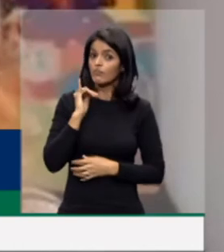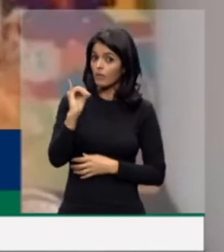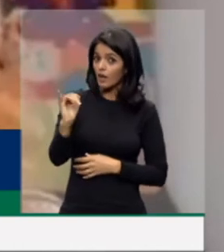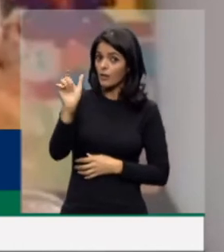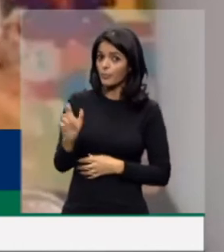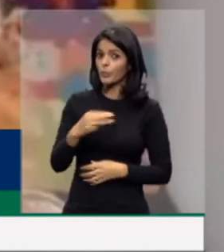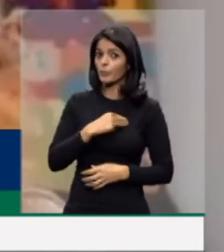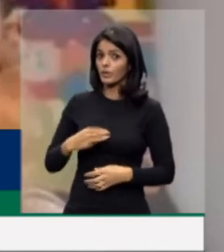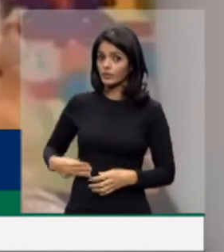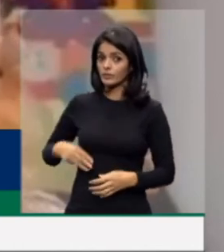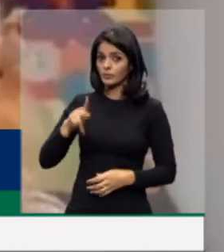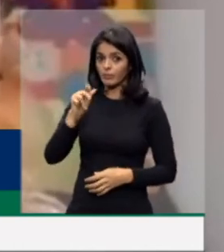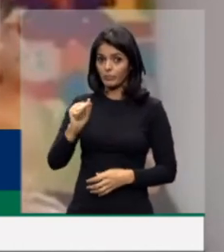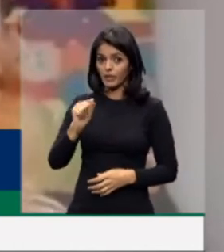MINISTRO PAZUELLO, POR QUE